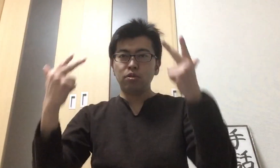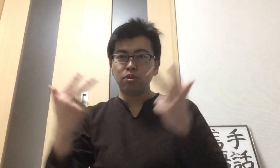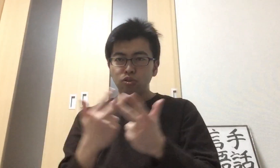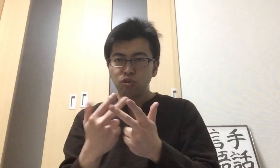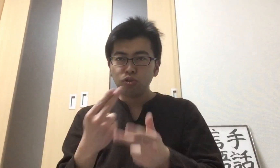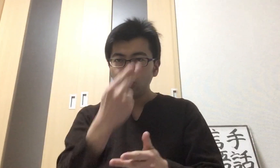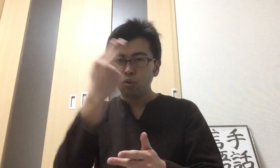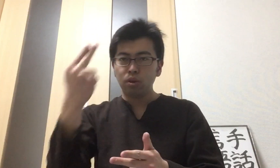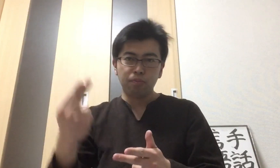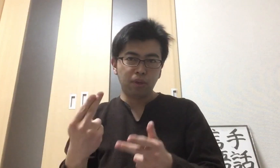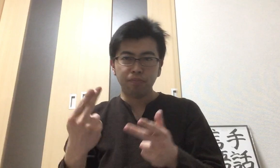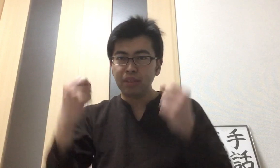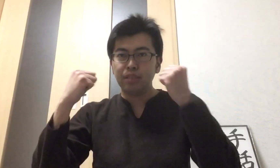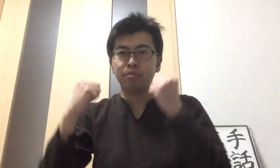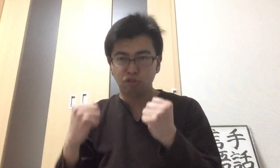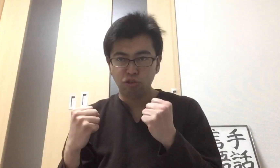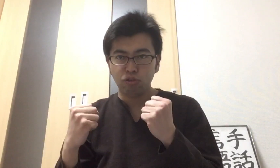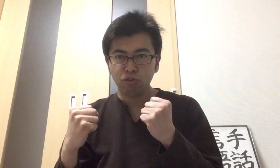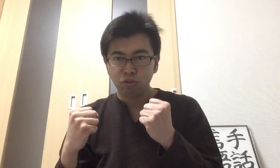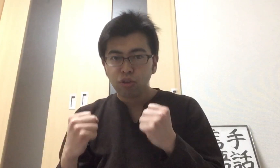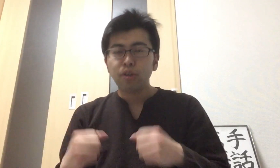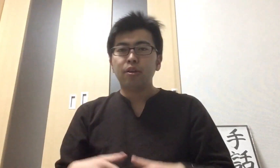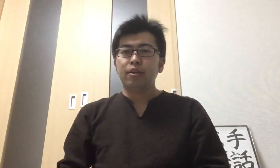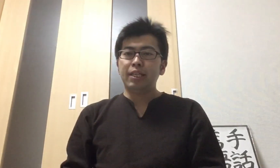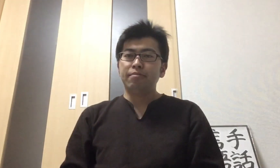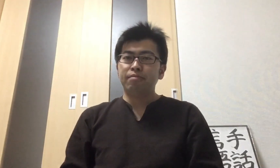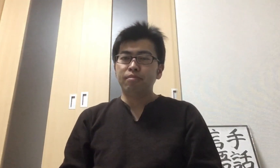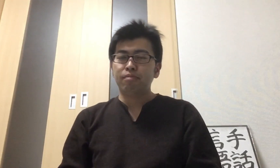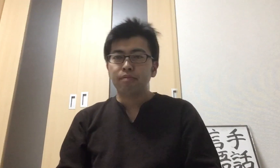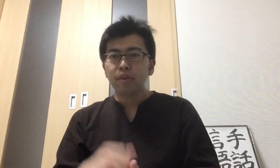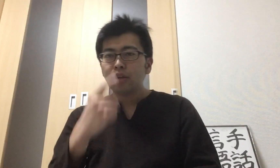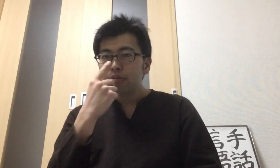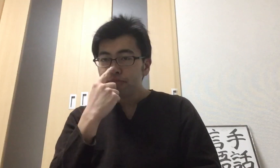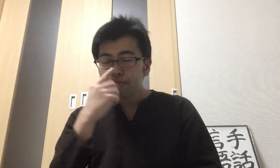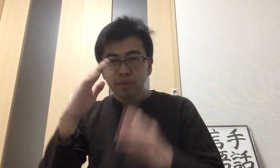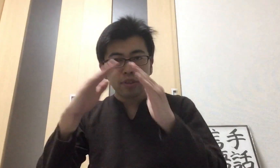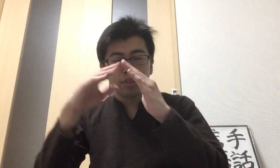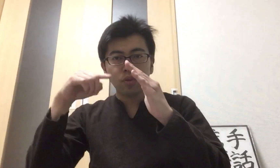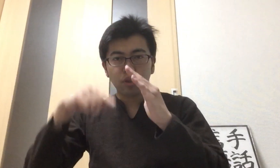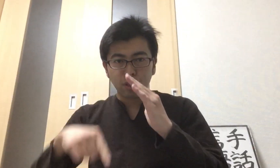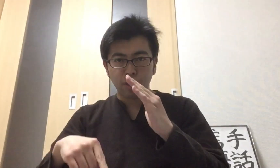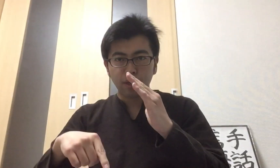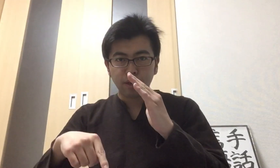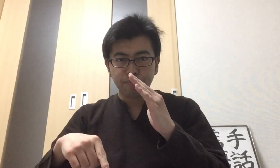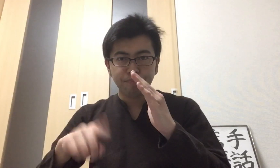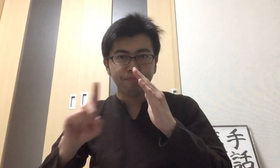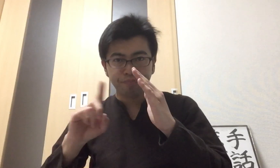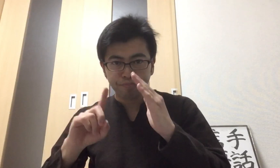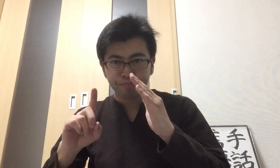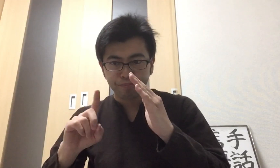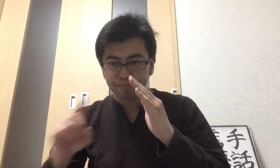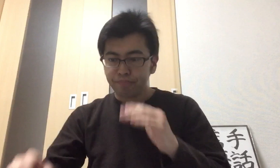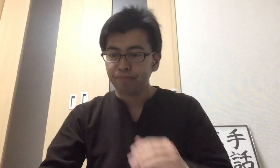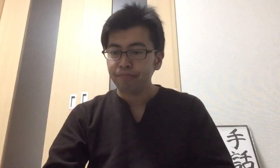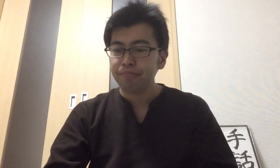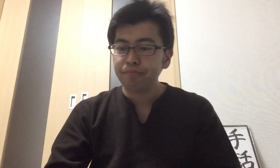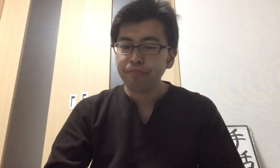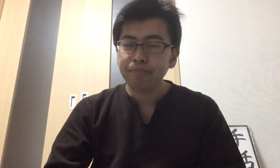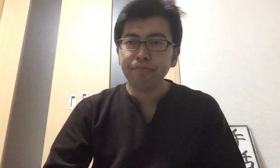北信越ブロックの富山からです。 私は家の中では、